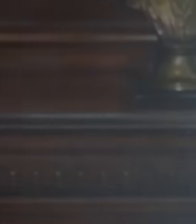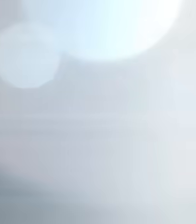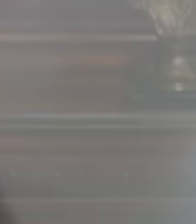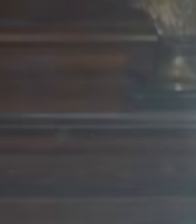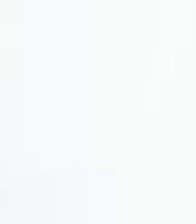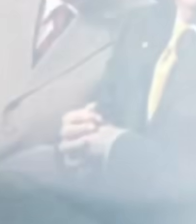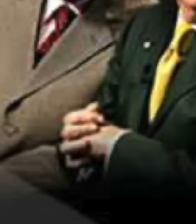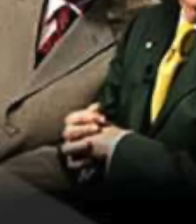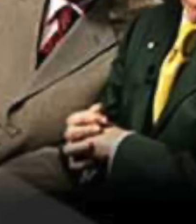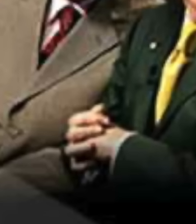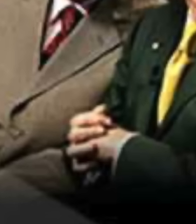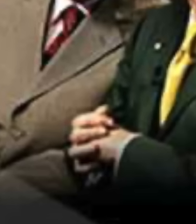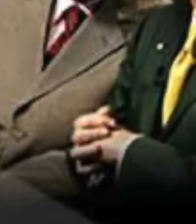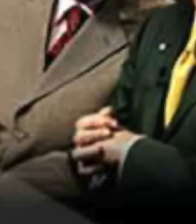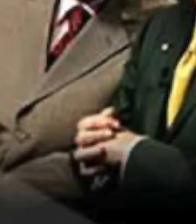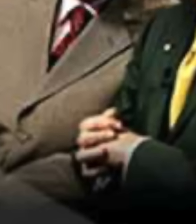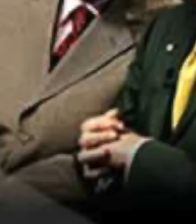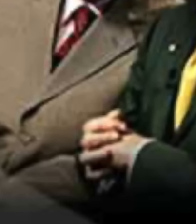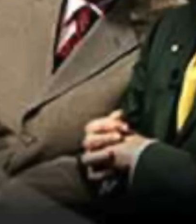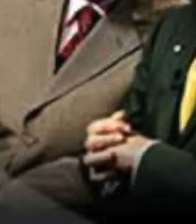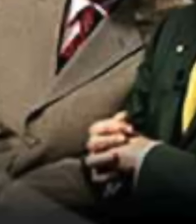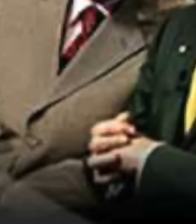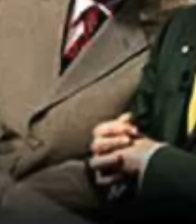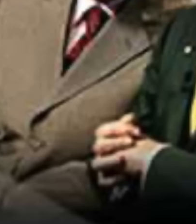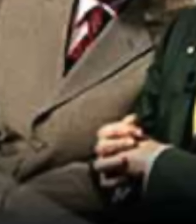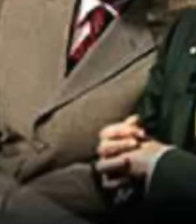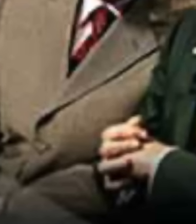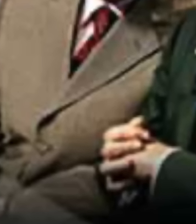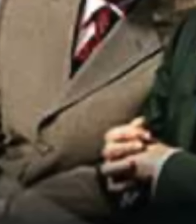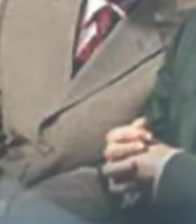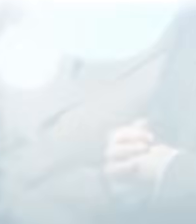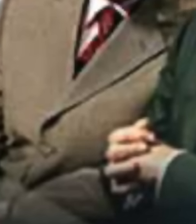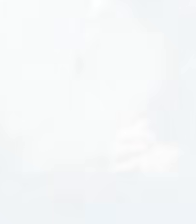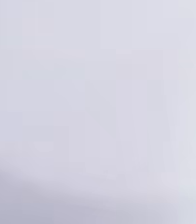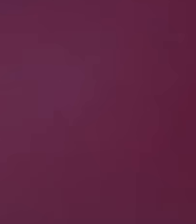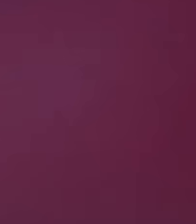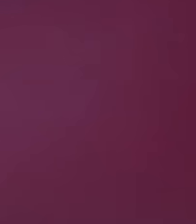perdidos. La ferocidad de los titulares es proporcional a la pérdida de sus ingresos